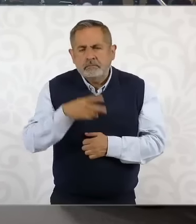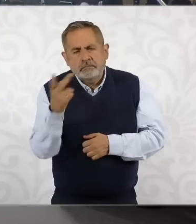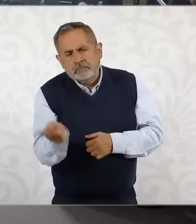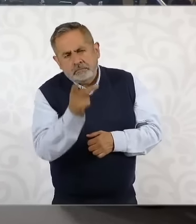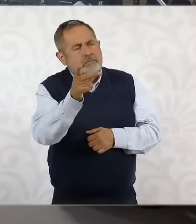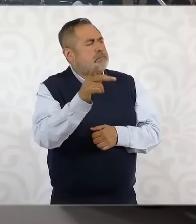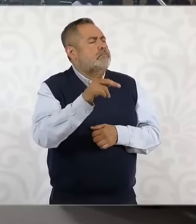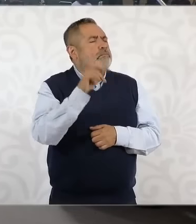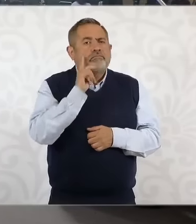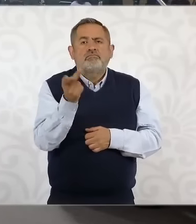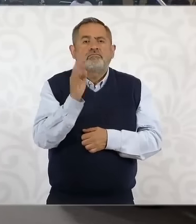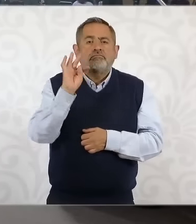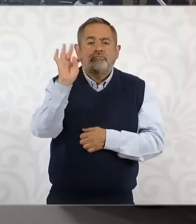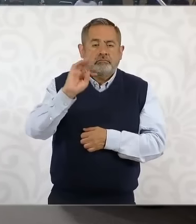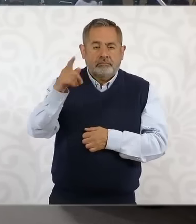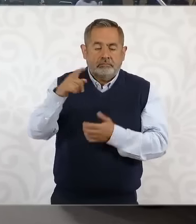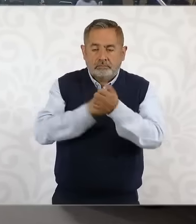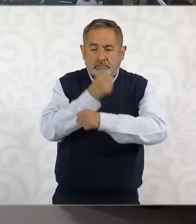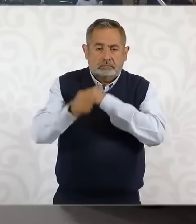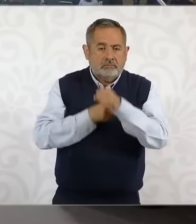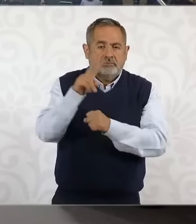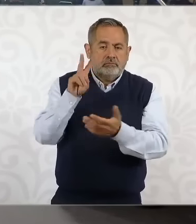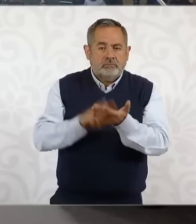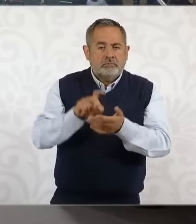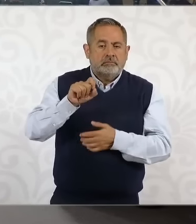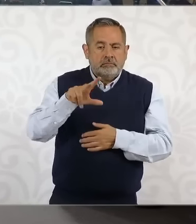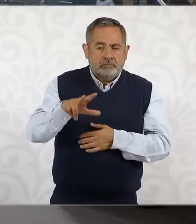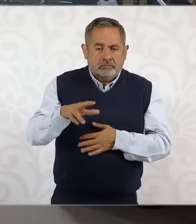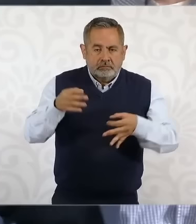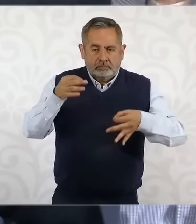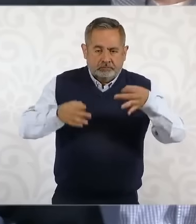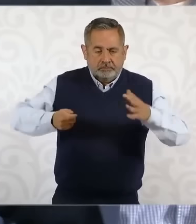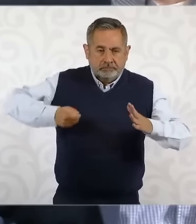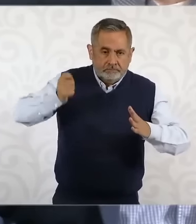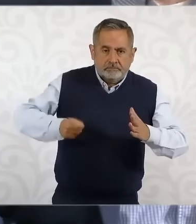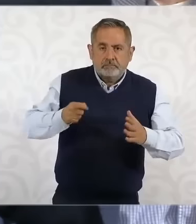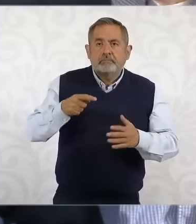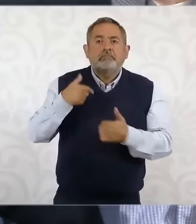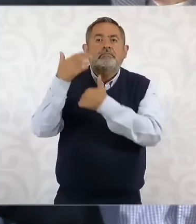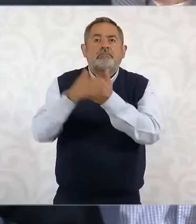de mandato para el año 2028, ¿esto implicaría que su imagen aparecería en la boleta electoral? Ya,